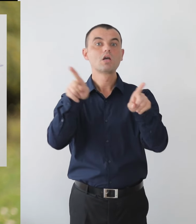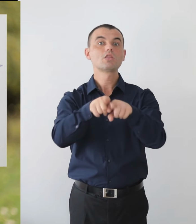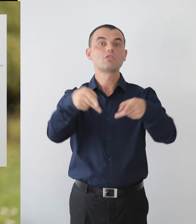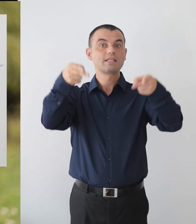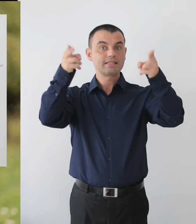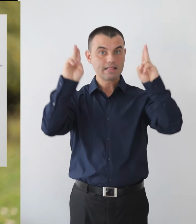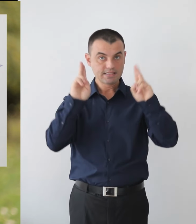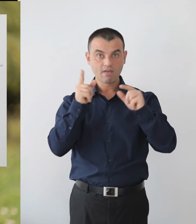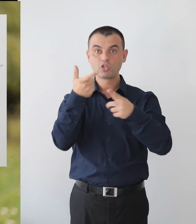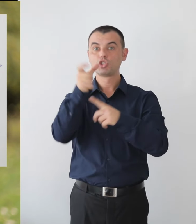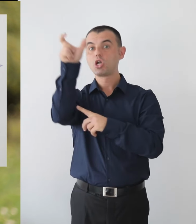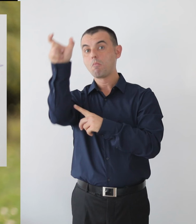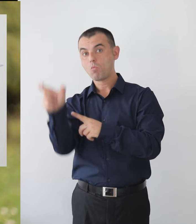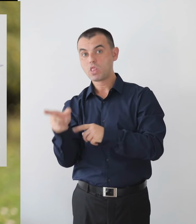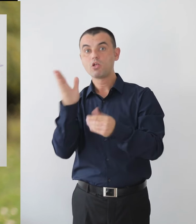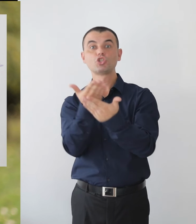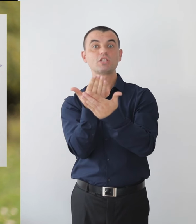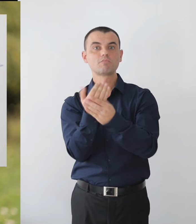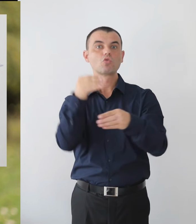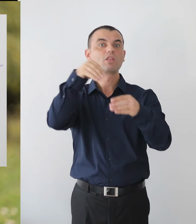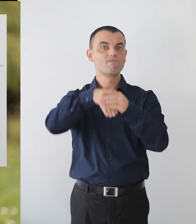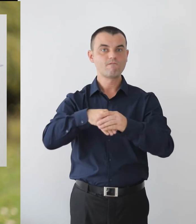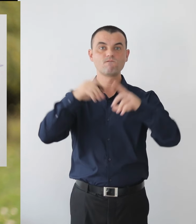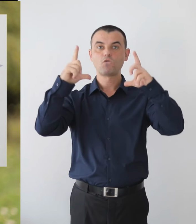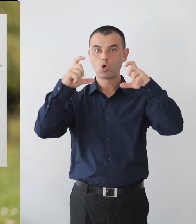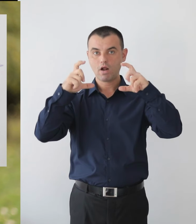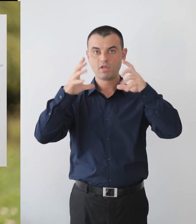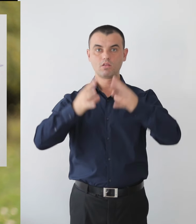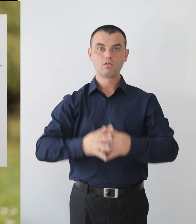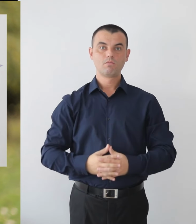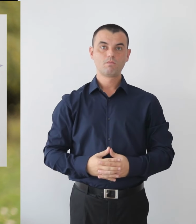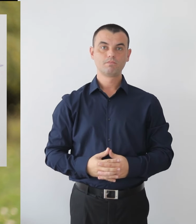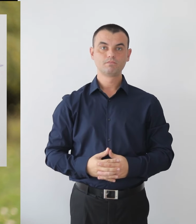където те са съгласни, че снимките на този модел ще се използват за стокова фотография.